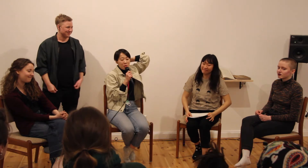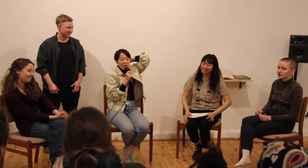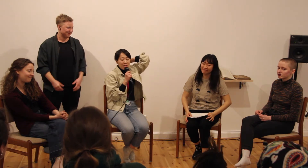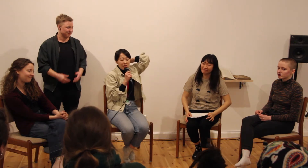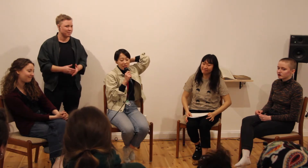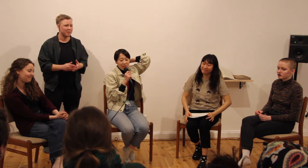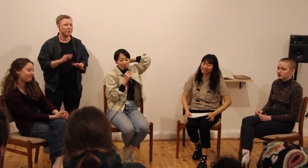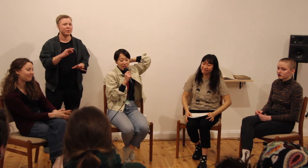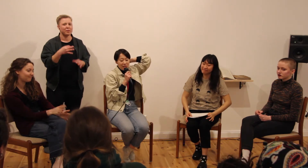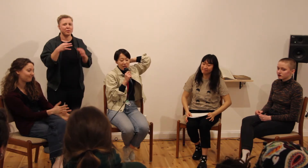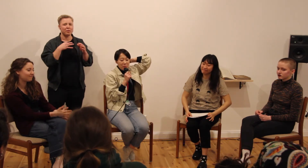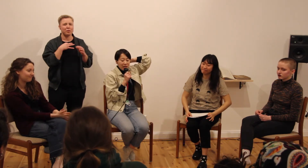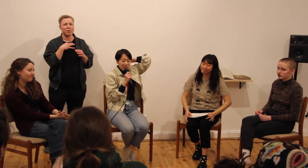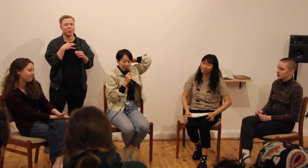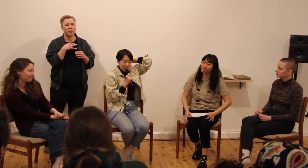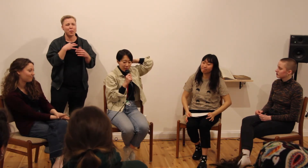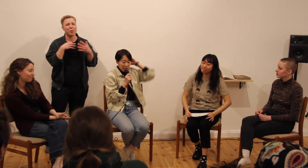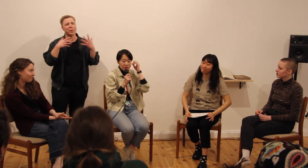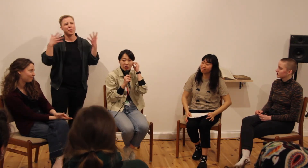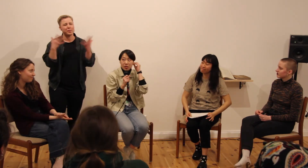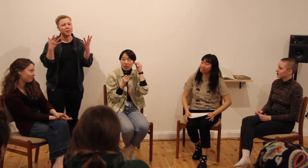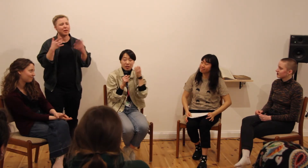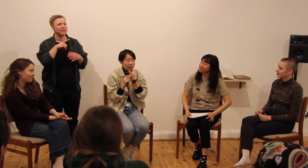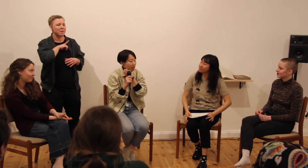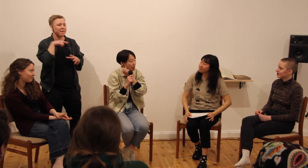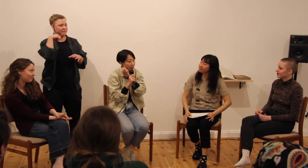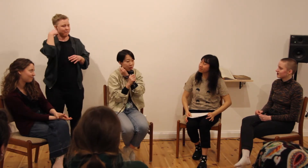Ich machte den Film im Jahre 2014,